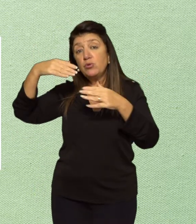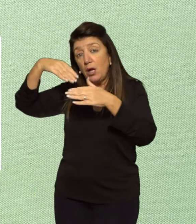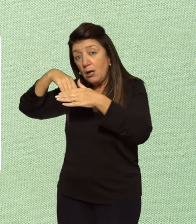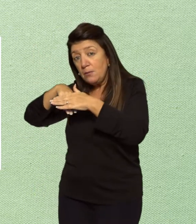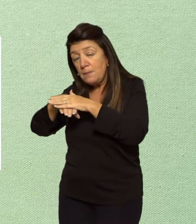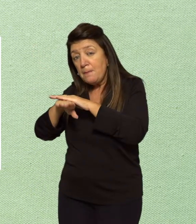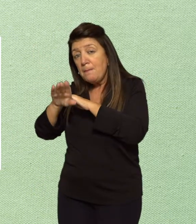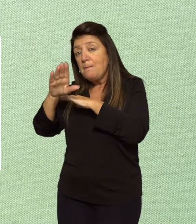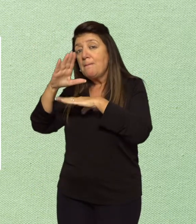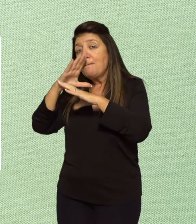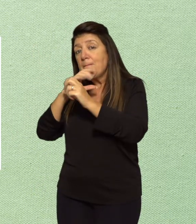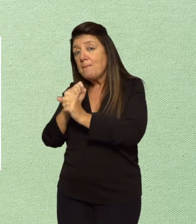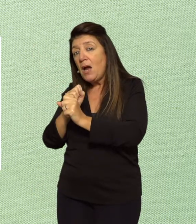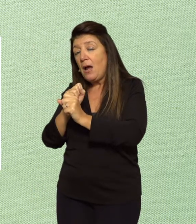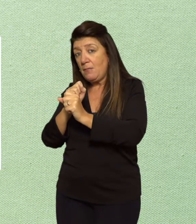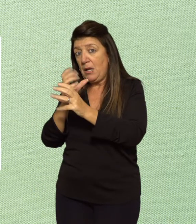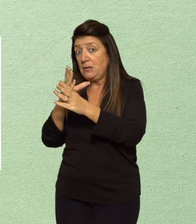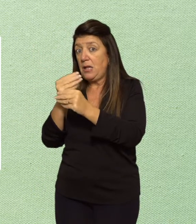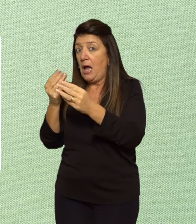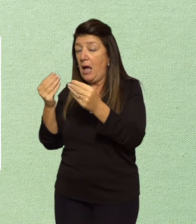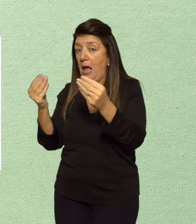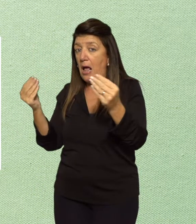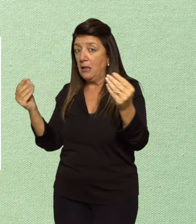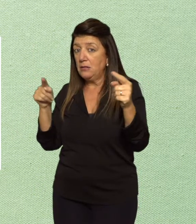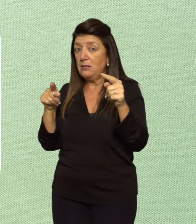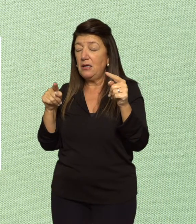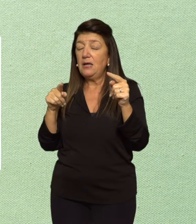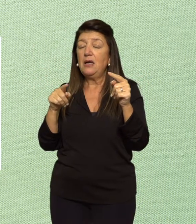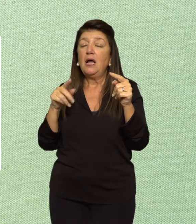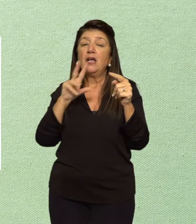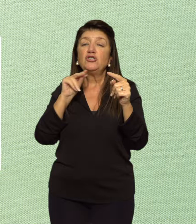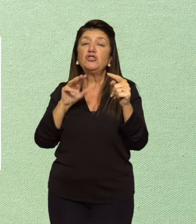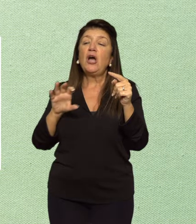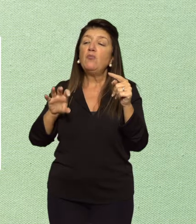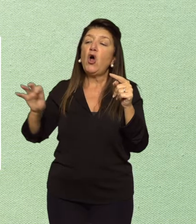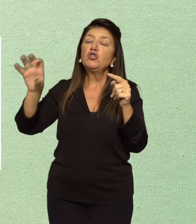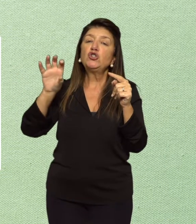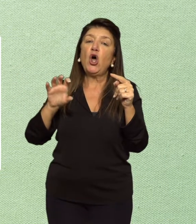effettivamente non vengono alla luce rientrano tantissime situazioni di violenza verso donne